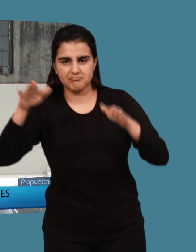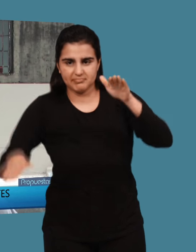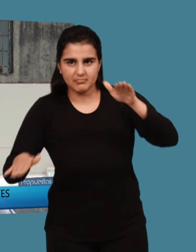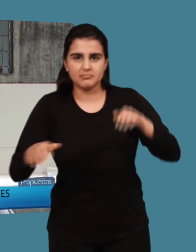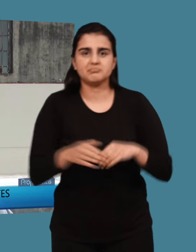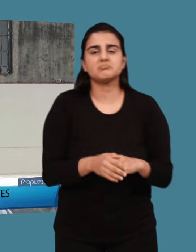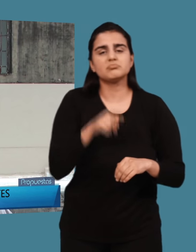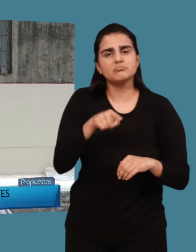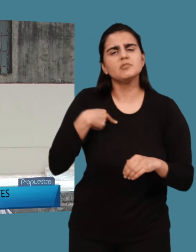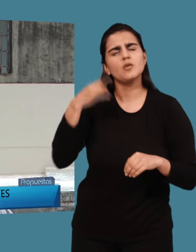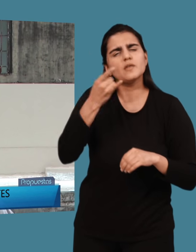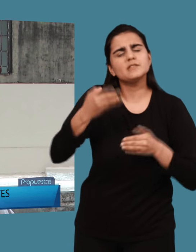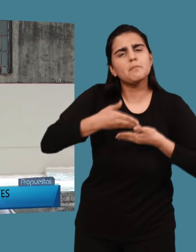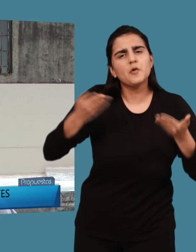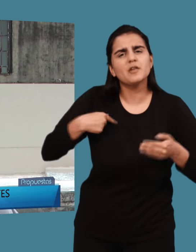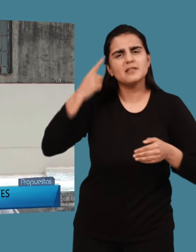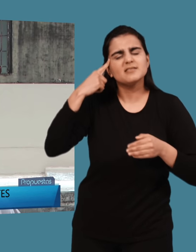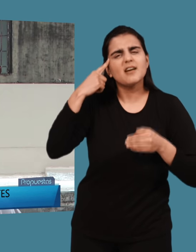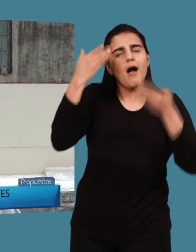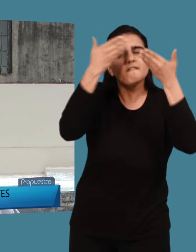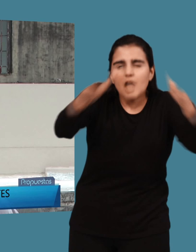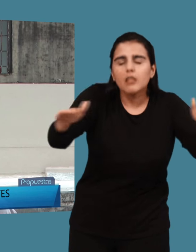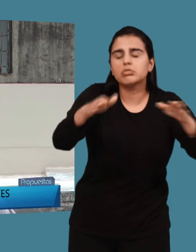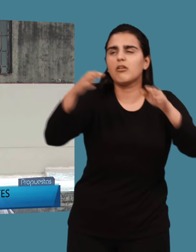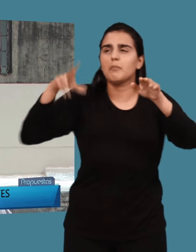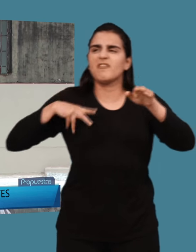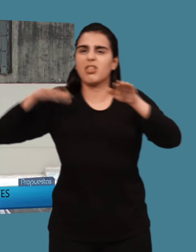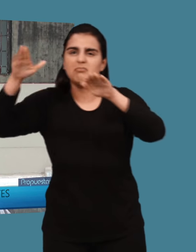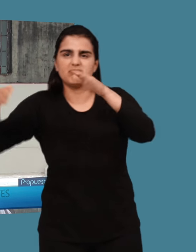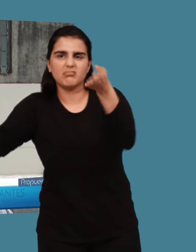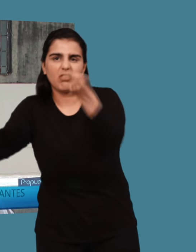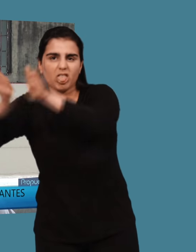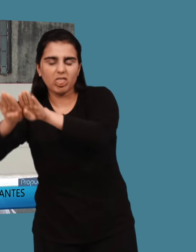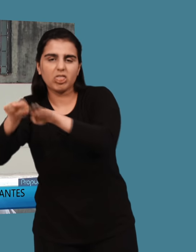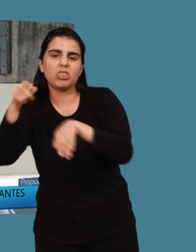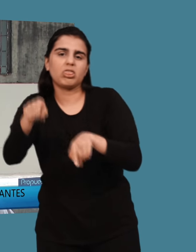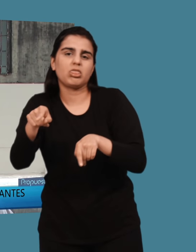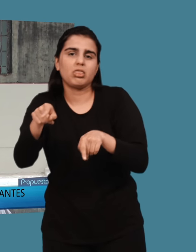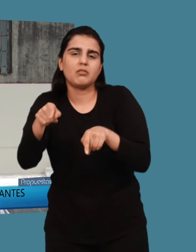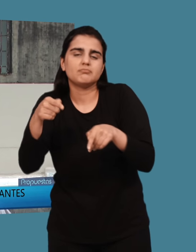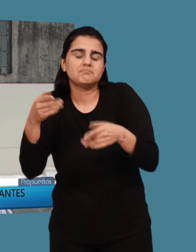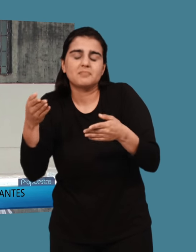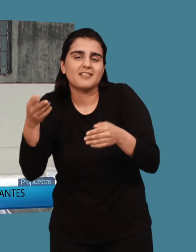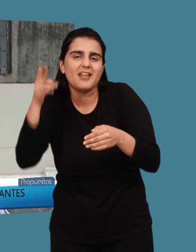Y siempre la Universidad pública es más abierta, me parece que la privada.